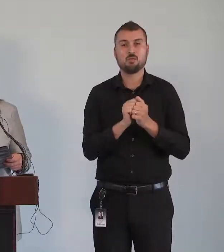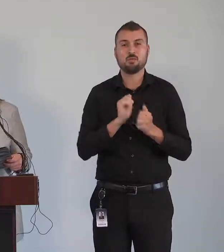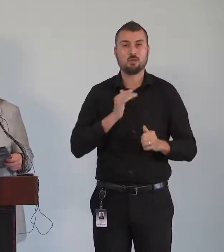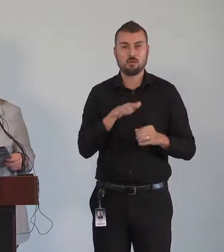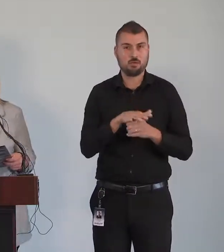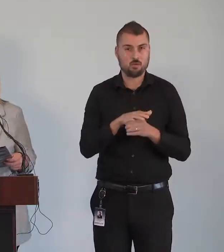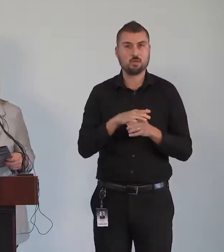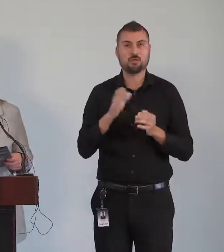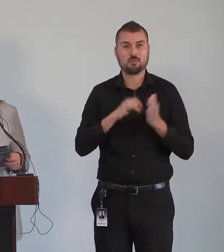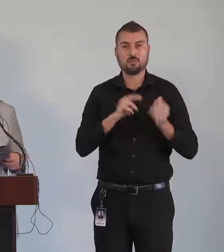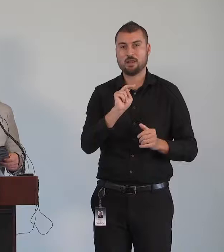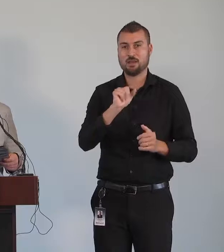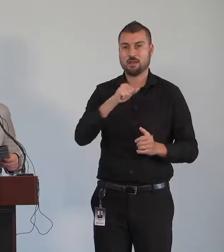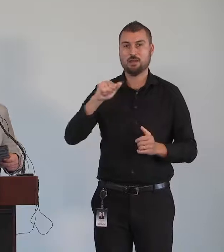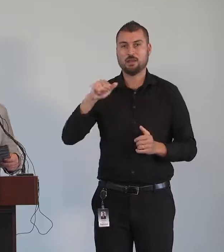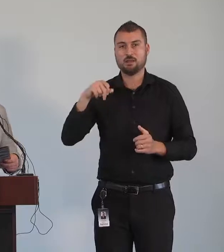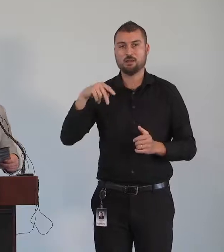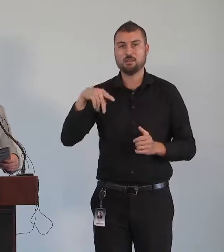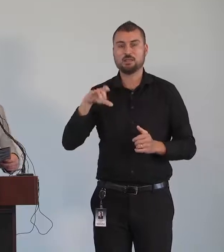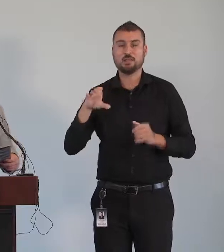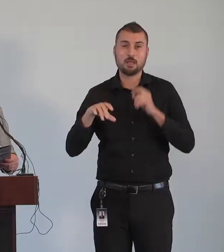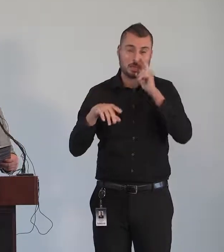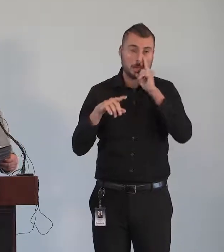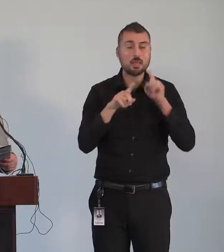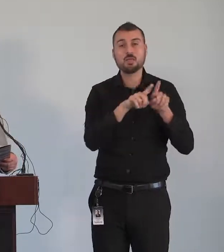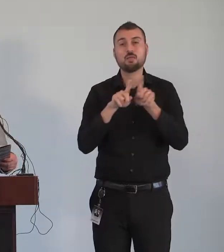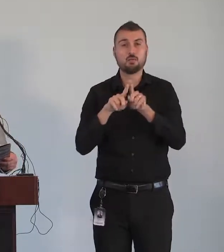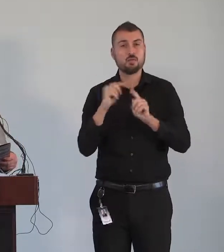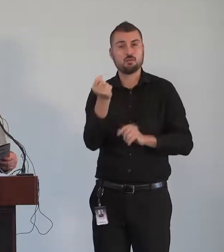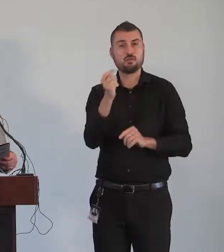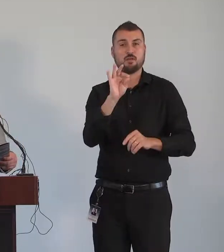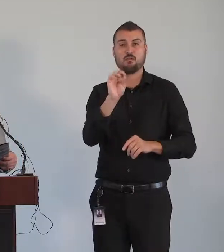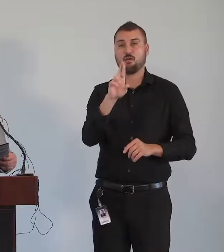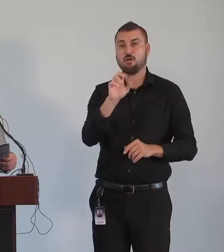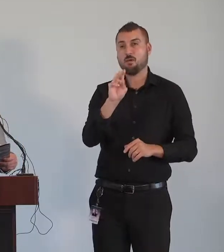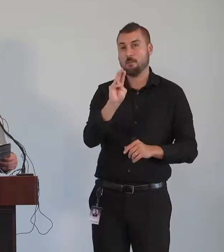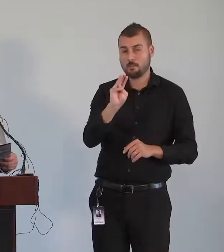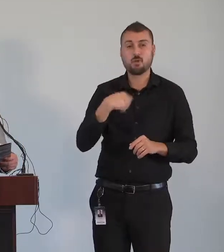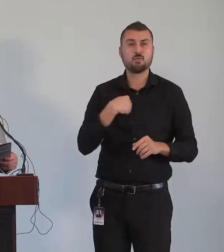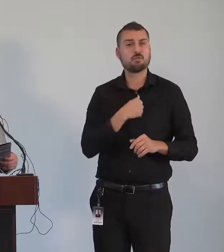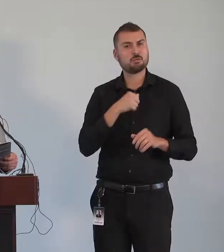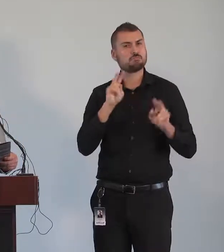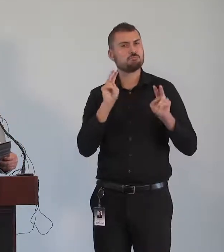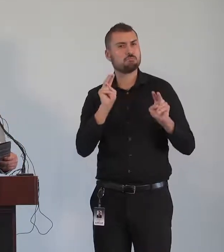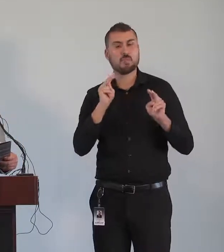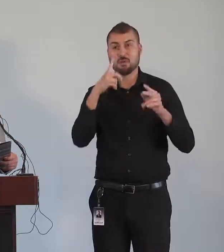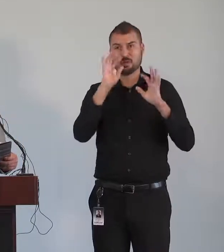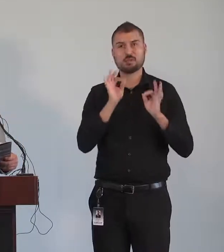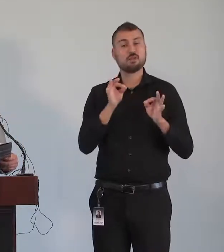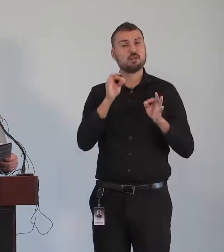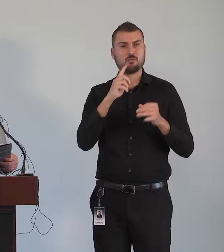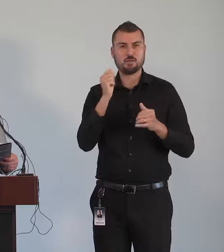y, por supuesto, el foro del martes anticipamos tener una decisión sobre la Elección final para